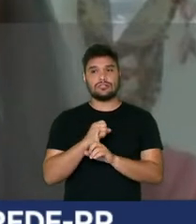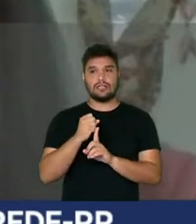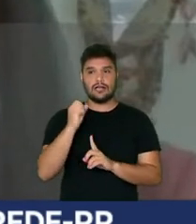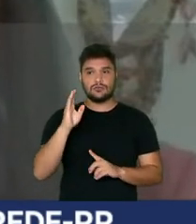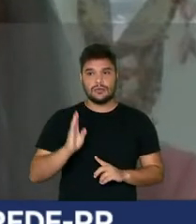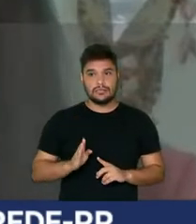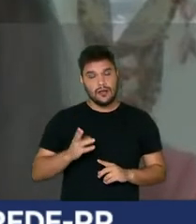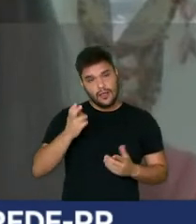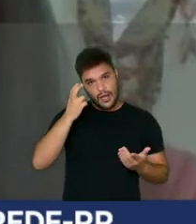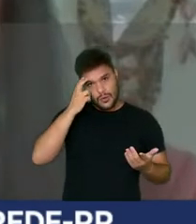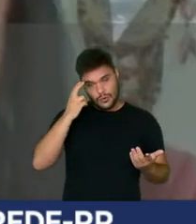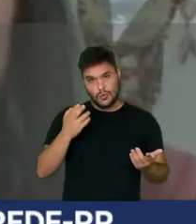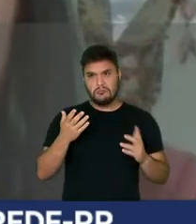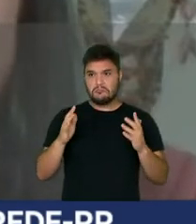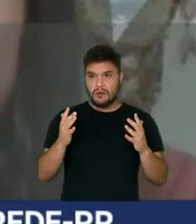NOSSA SOCIEDADE BRASILEIRA QUE